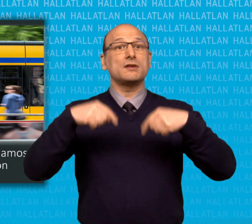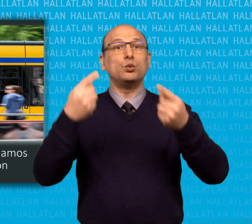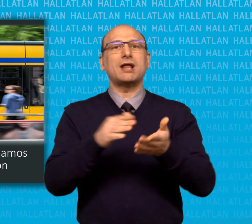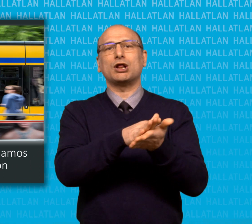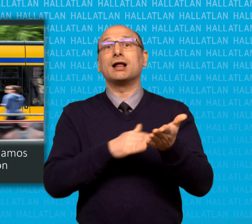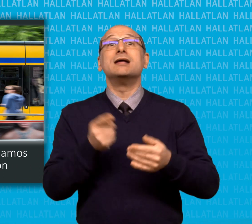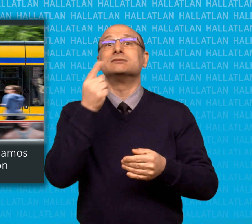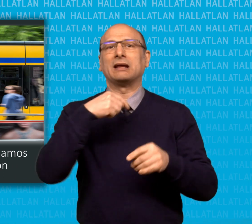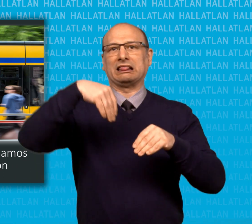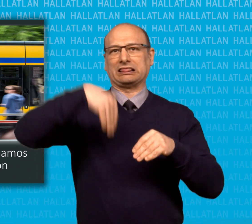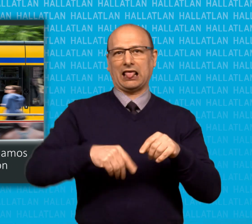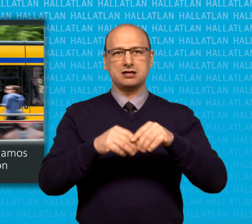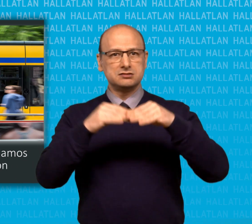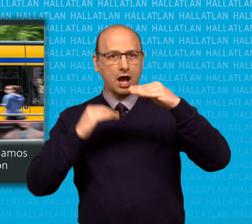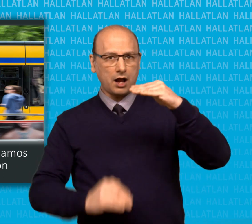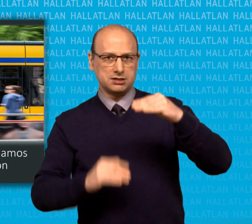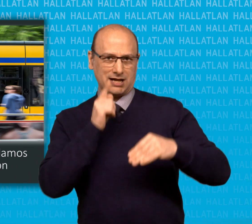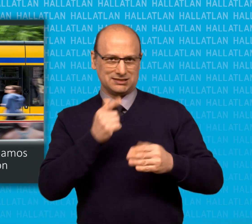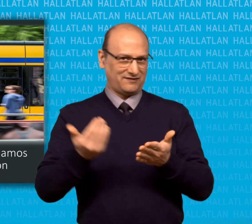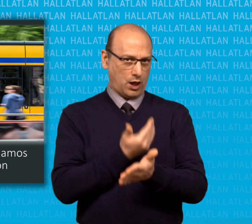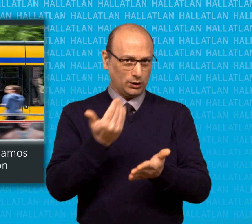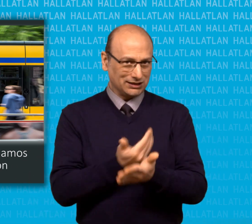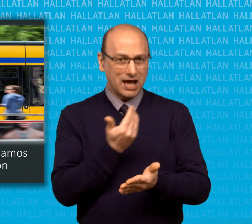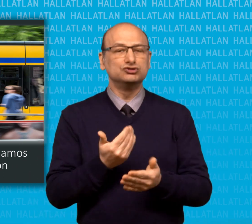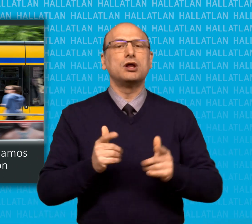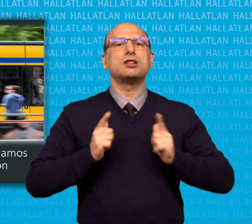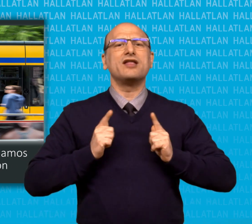ezt követően kezdődik a rekonstrukció a déli szakaszon